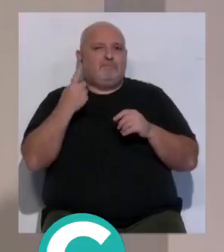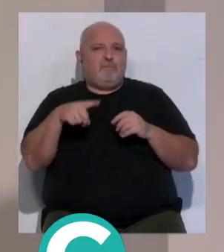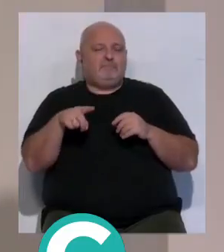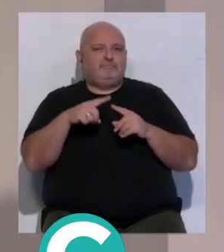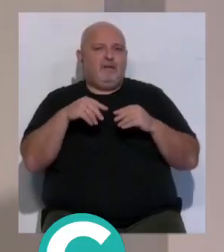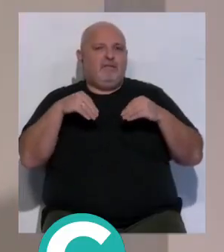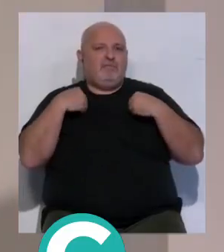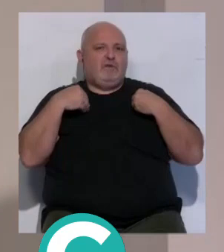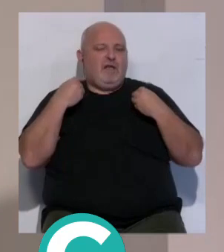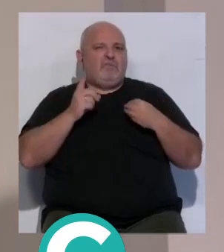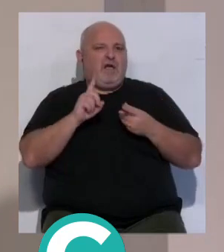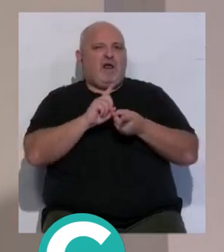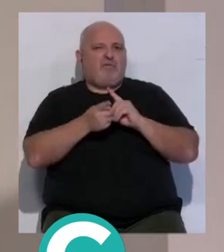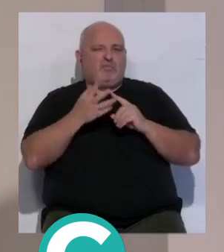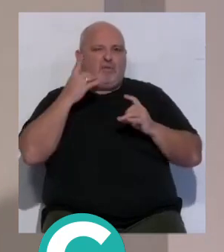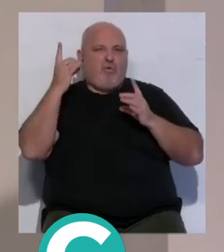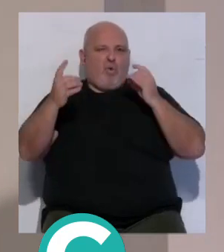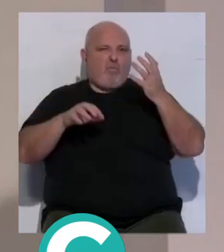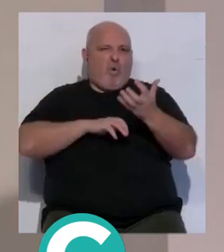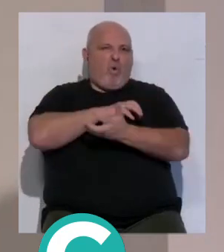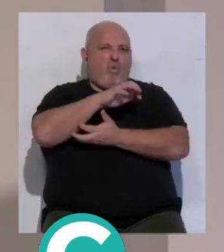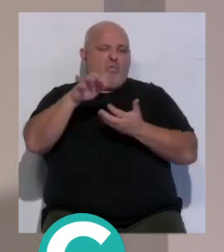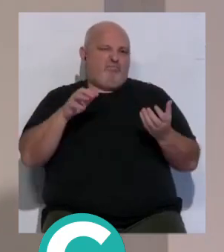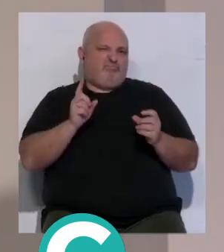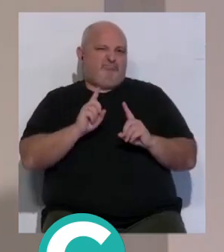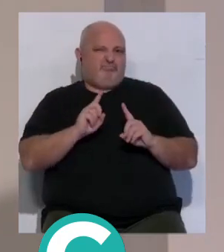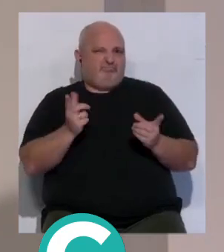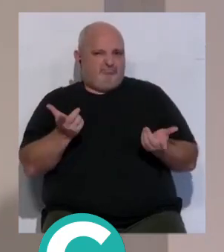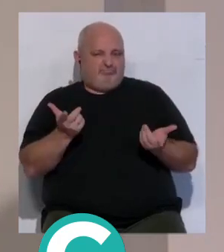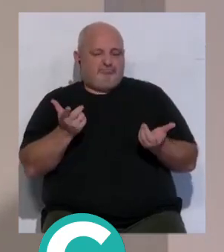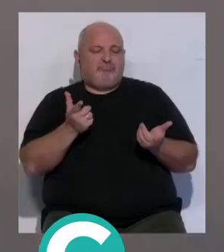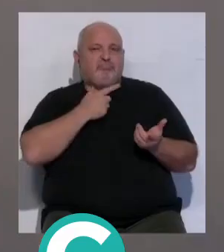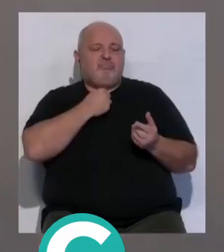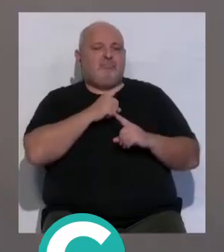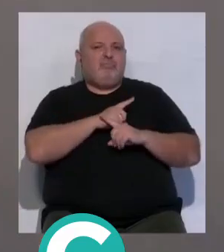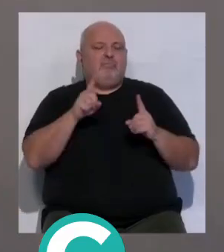que disfrutar del momento Así que es mucho más fácil incluso tampoco me gustó lo que pasaba con